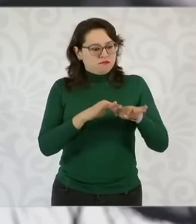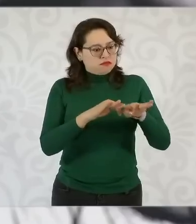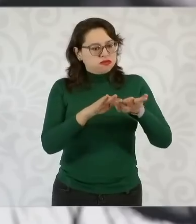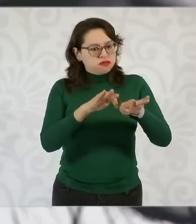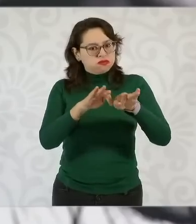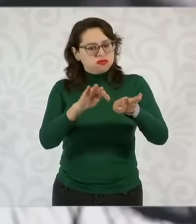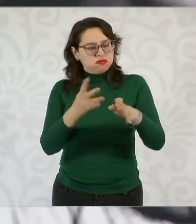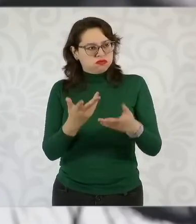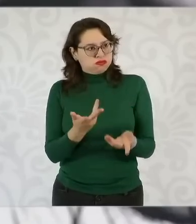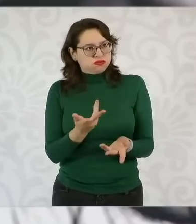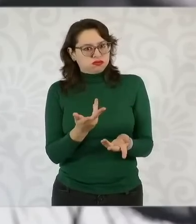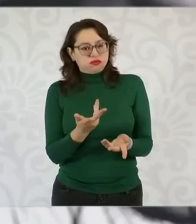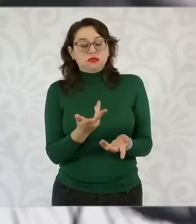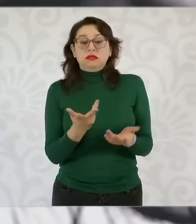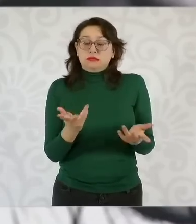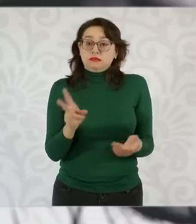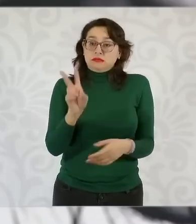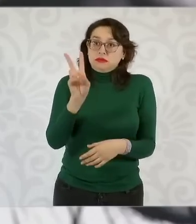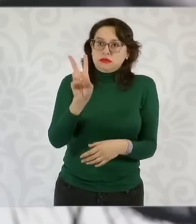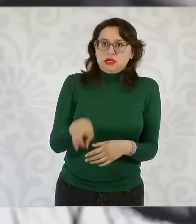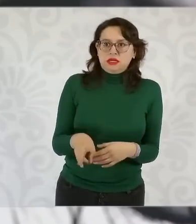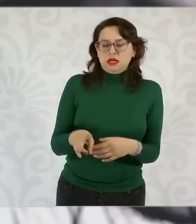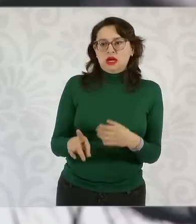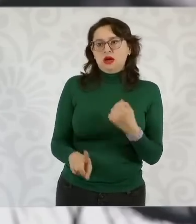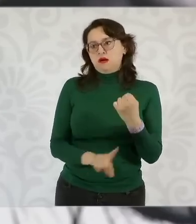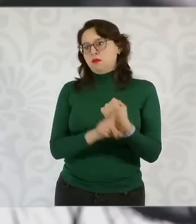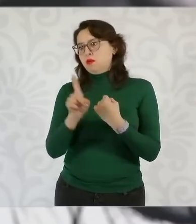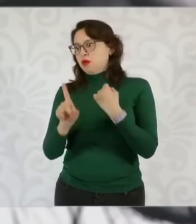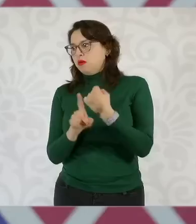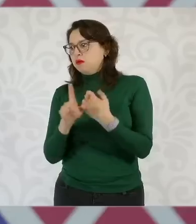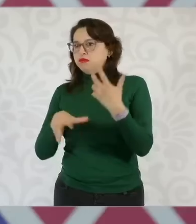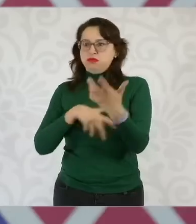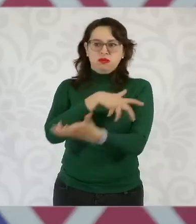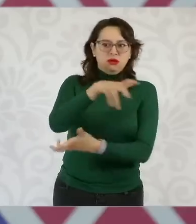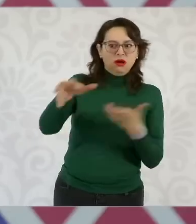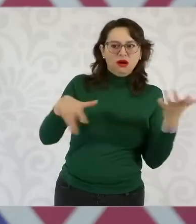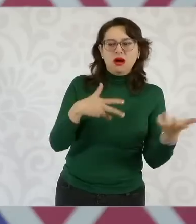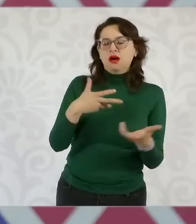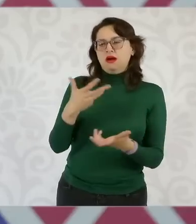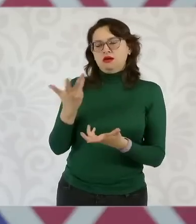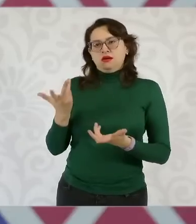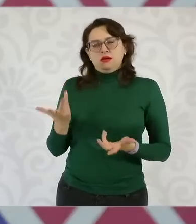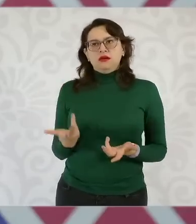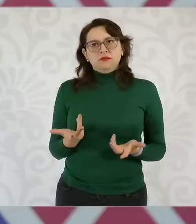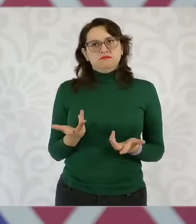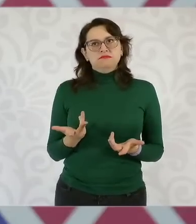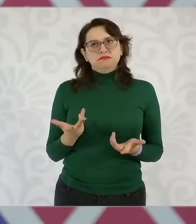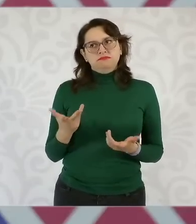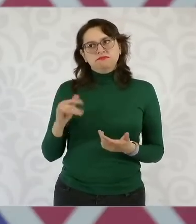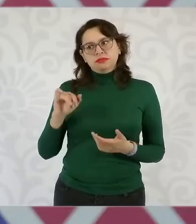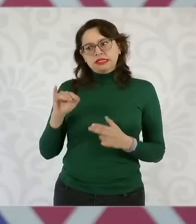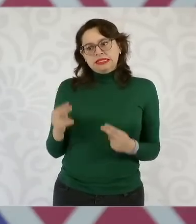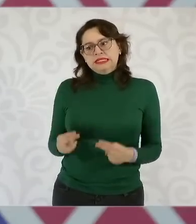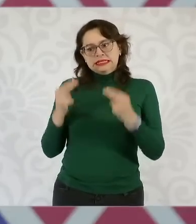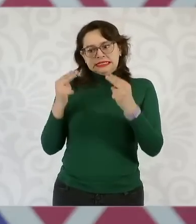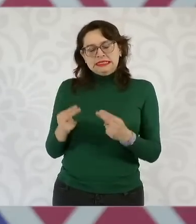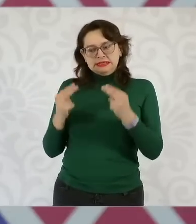económica a los negocios sino social Pero yo yo estoy muy optimista eh eh Pues de que las acciones